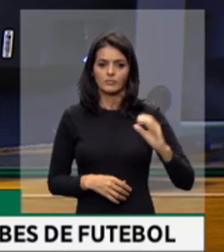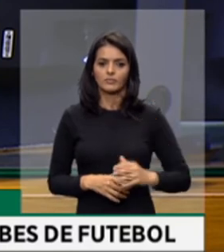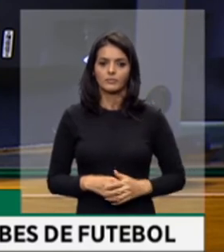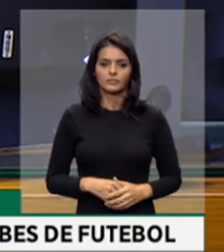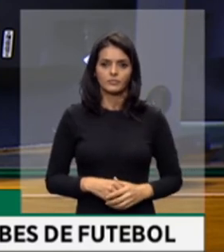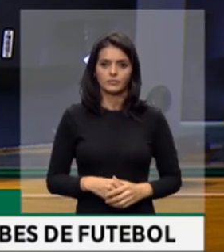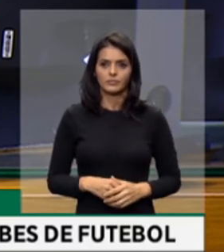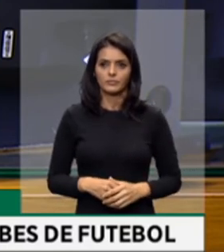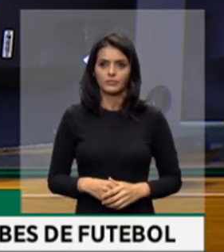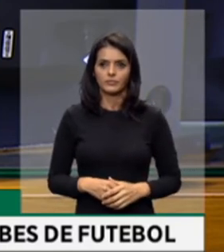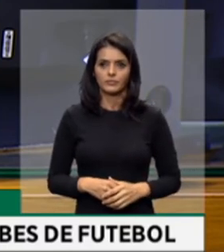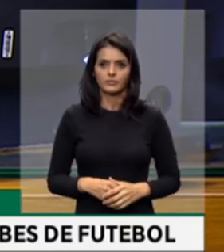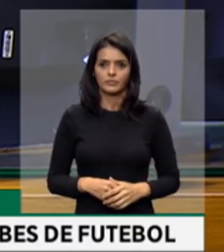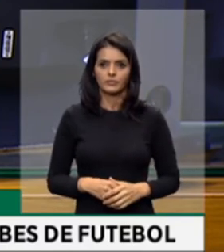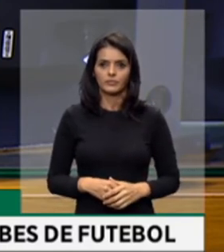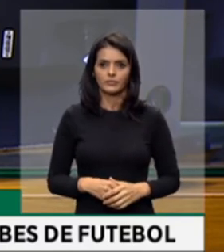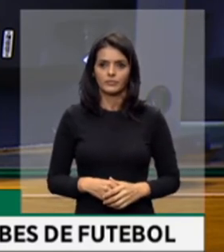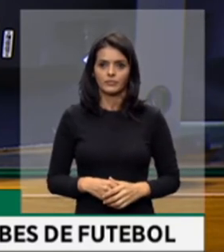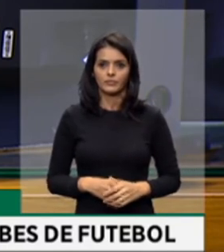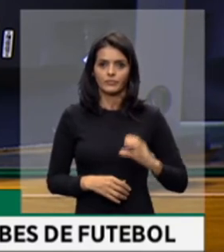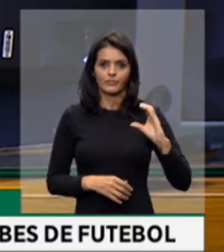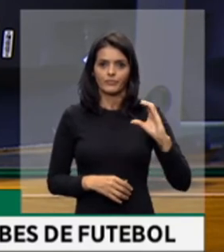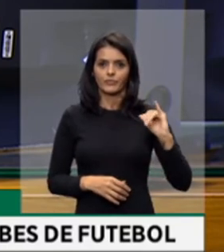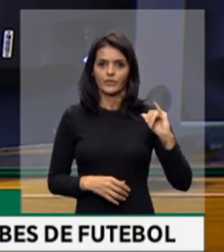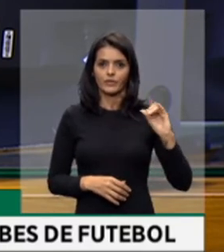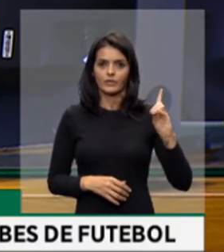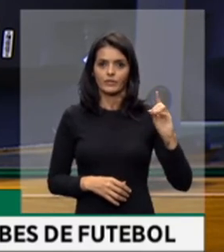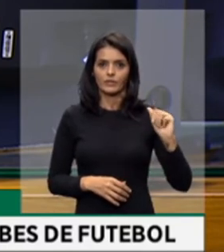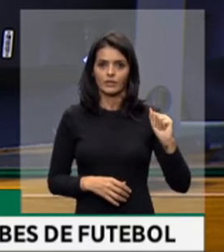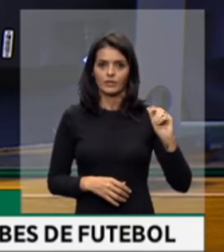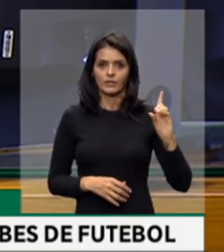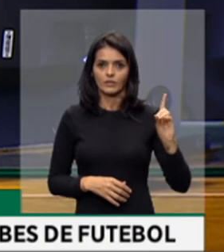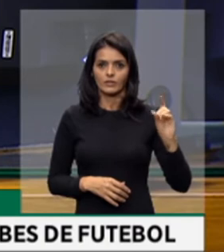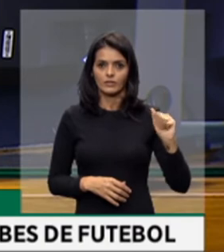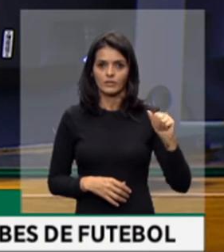[PRESIDENTE]: COMO VOTA O PSOL?! DEPUTADA SÂ